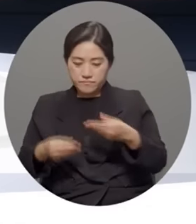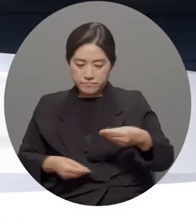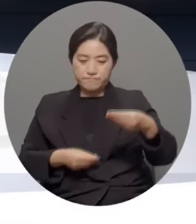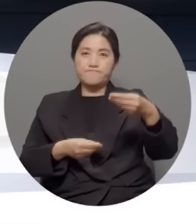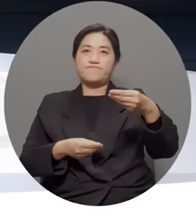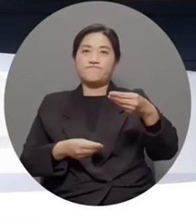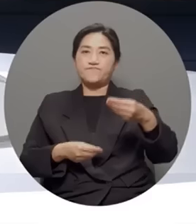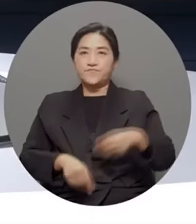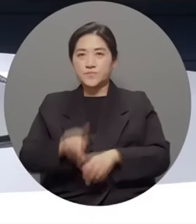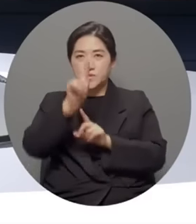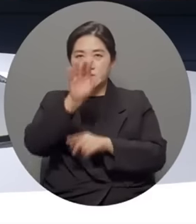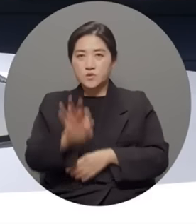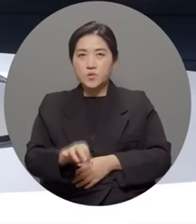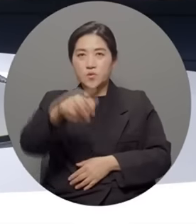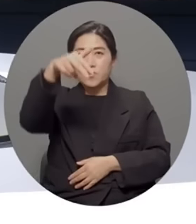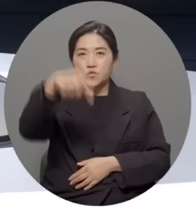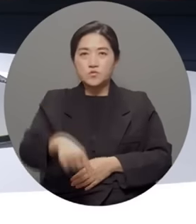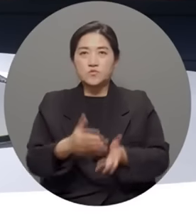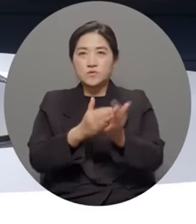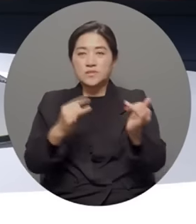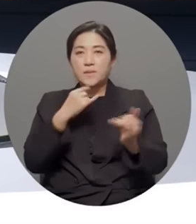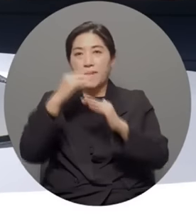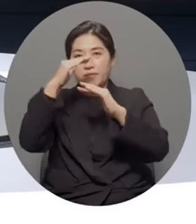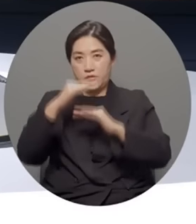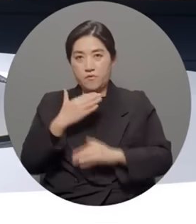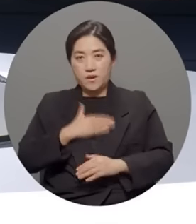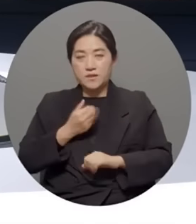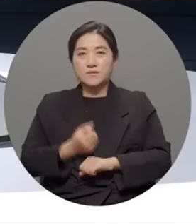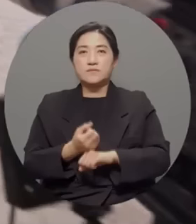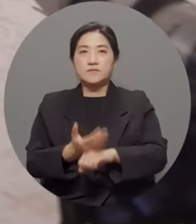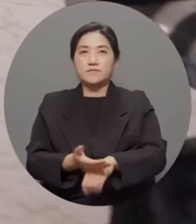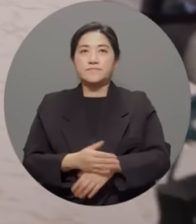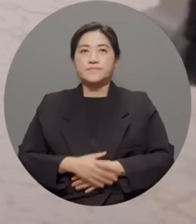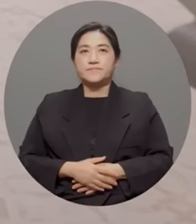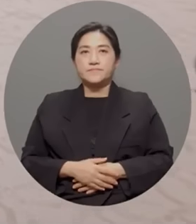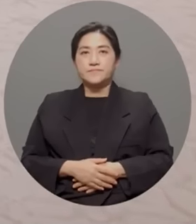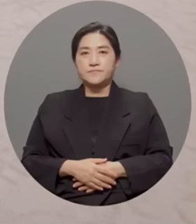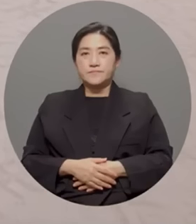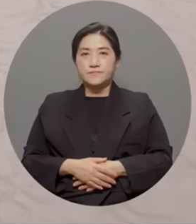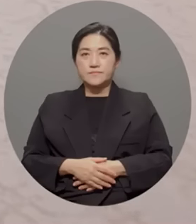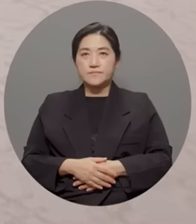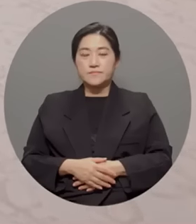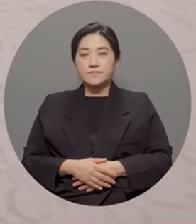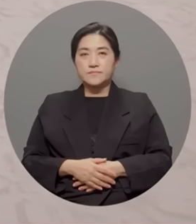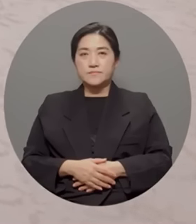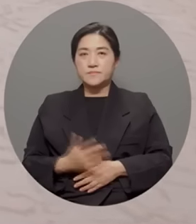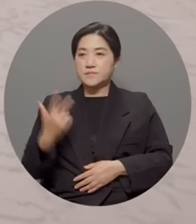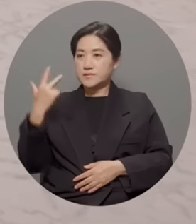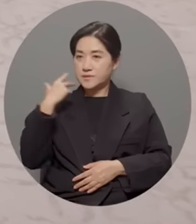통지서를 보내왔습니다. 이용주 기자가 단독 취재했습니다.